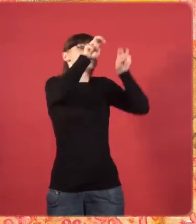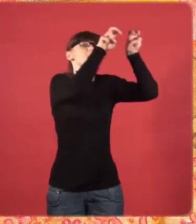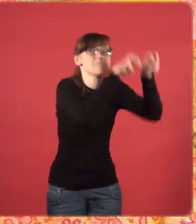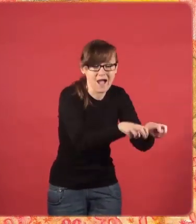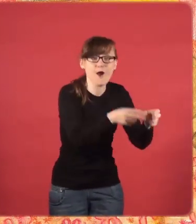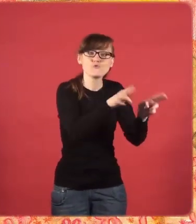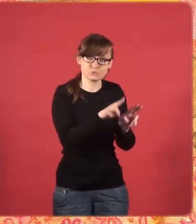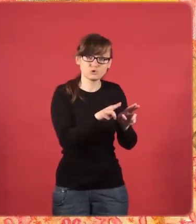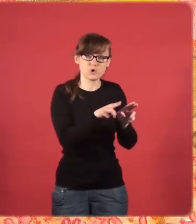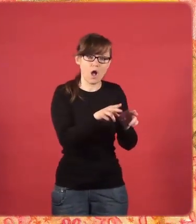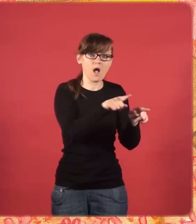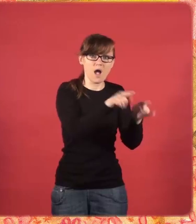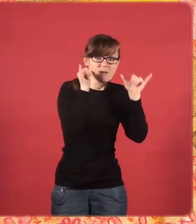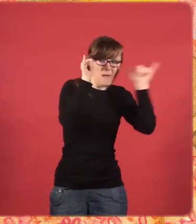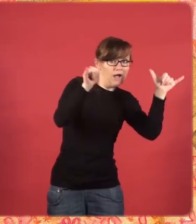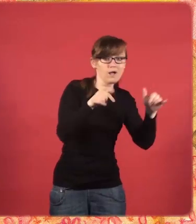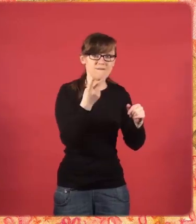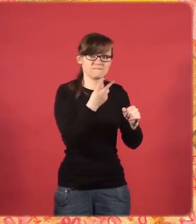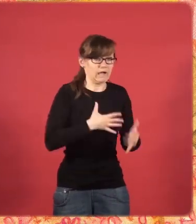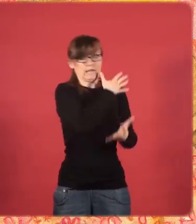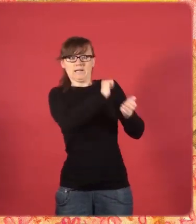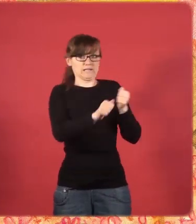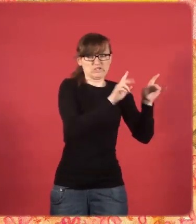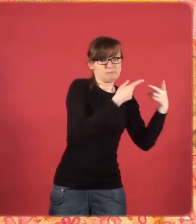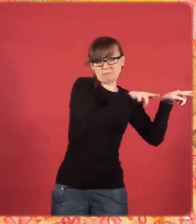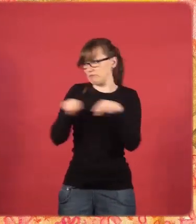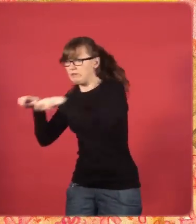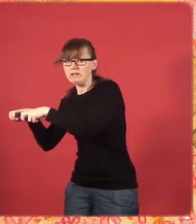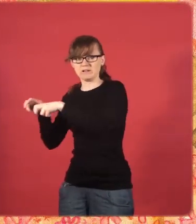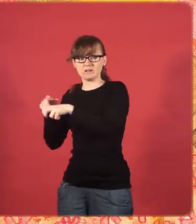W długich, białych koszulach nocnych przebiegły przez salon i wskoczyły do łóżka, w którym w tym momencie ktoś się poruszył i krzyknął. Przerażone dziewczynki uciekły na schody.